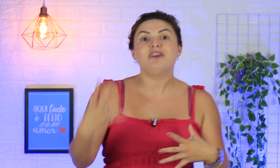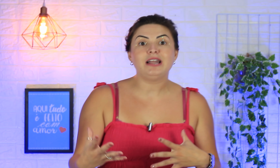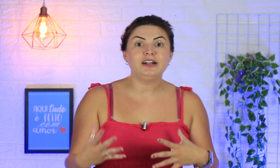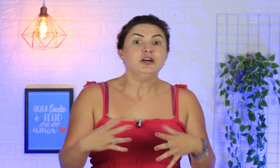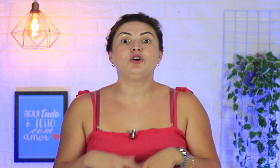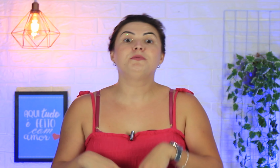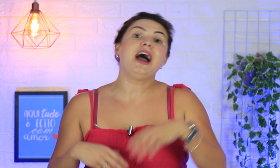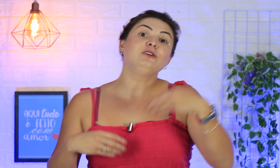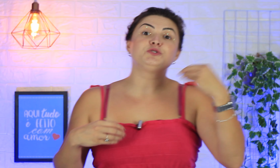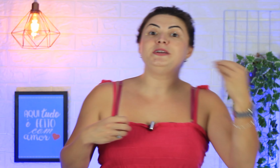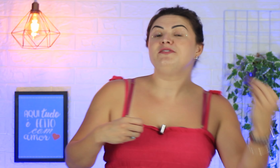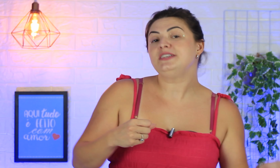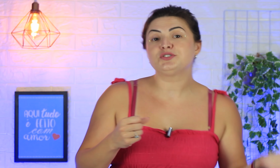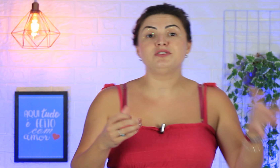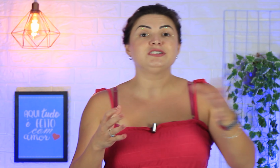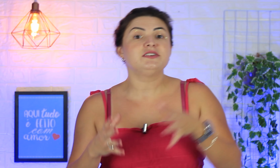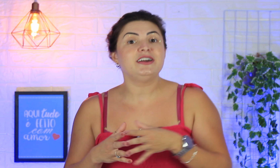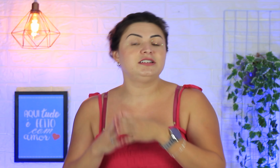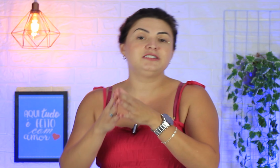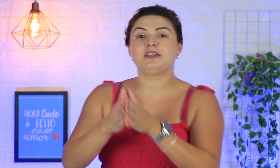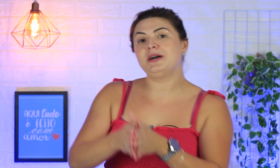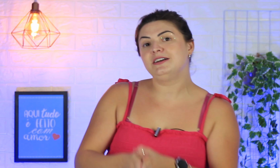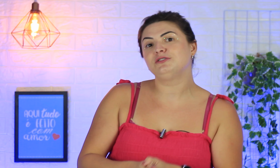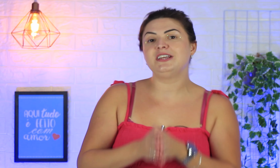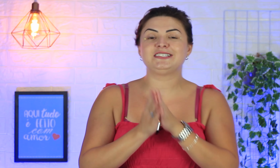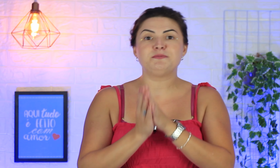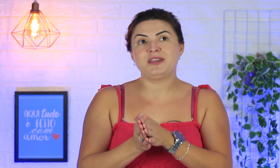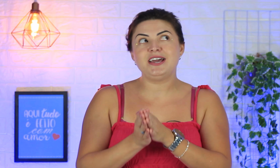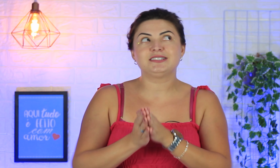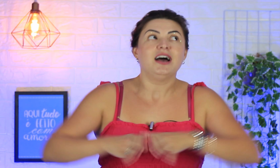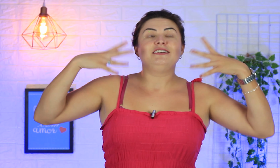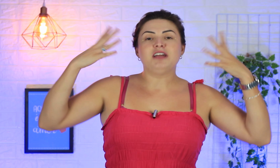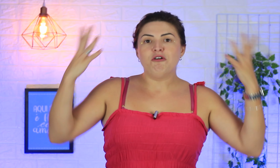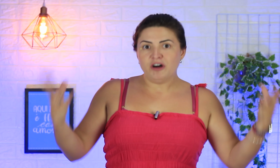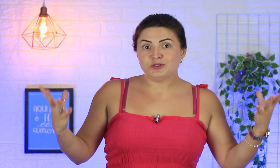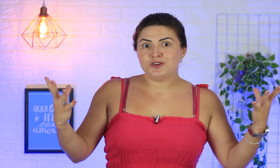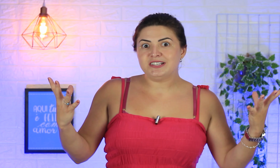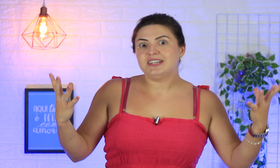falar sobre ah os benefícios que você vai ter trabalhando nessa empresa então vamos conhecer